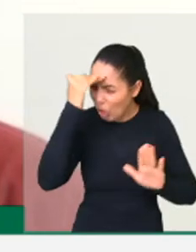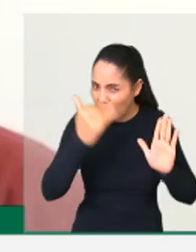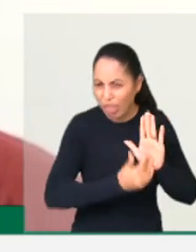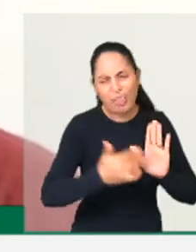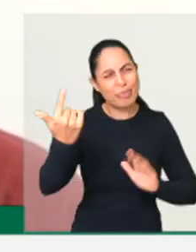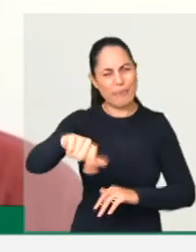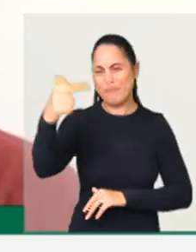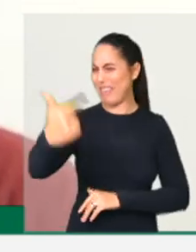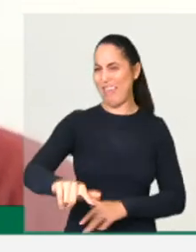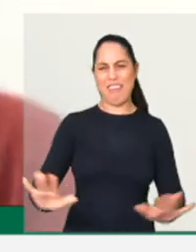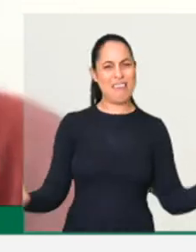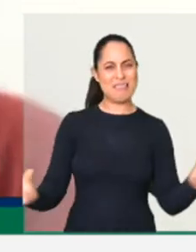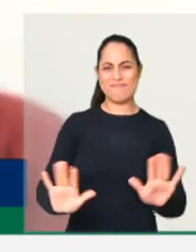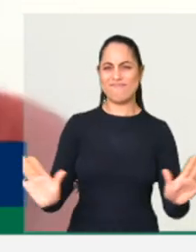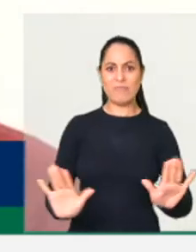NORDESTE EXTINGUIR O FUNDO CONSTITUCIONAL DA AMAZÔNIA É